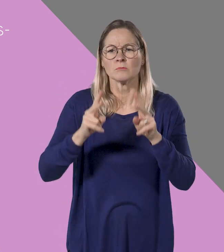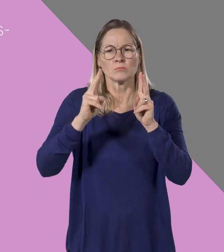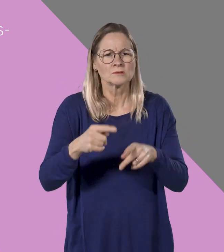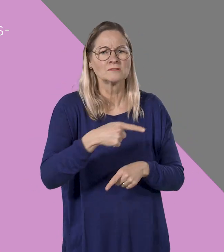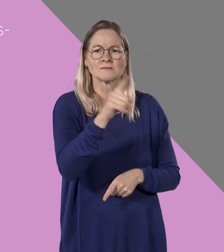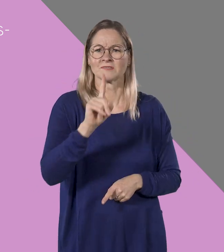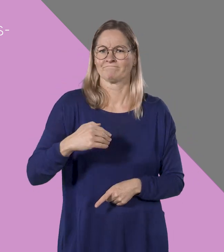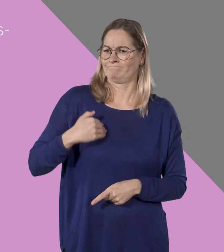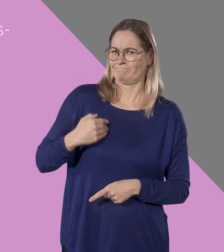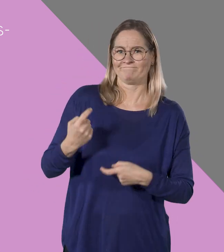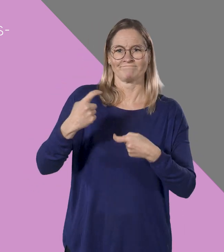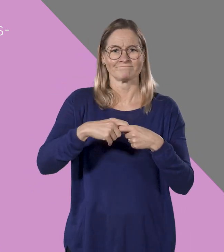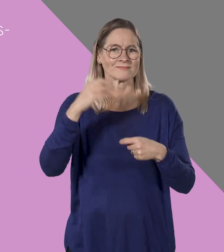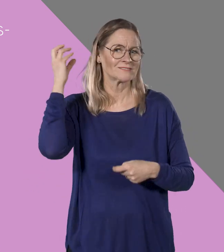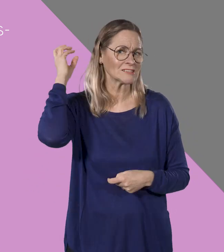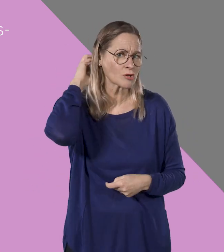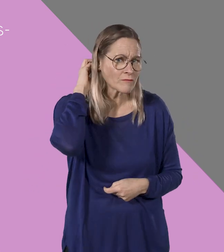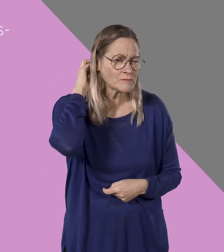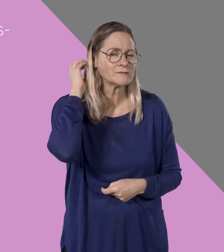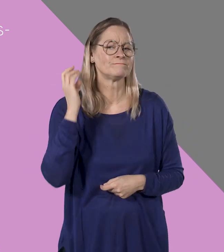ja siitä, miten he kokevat sisäkorvaistutteet.